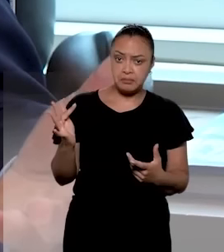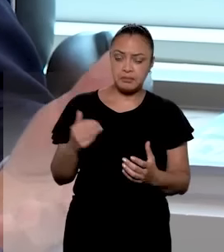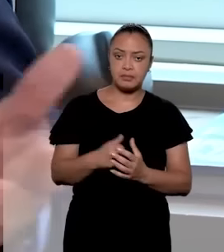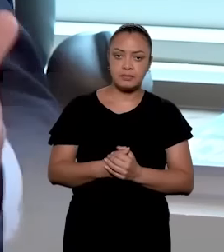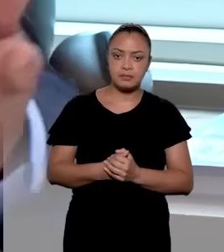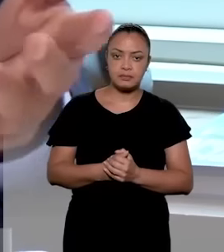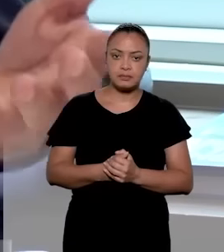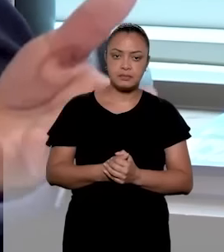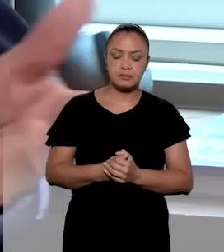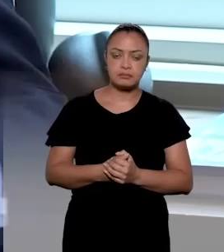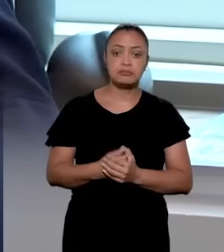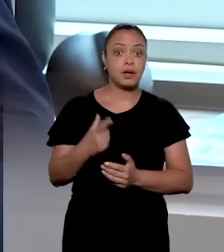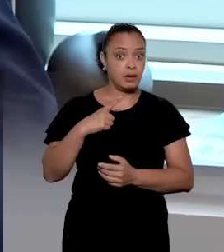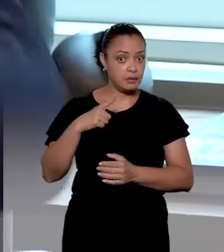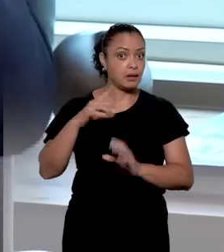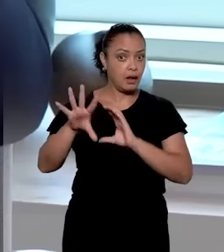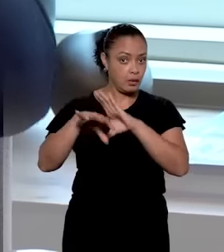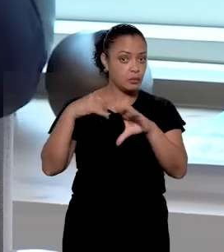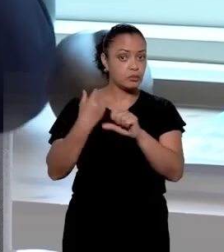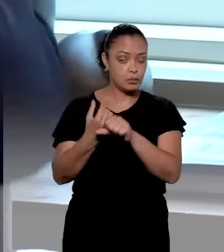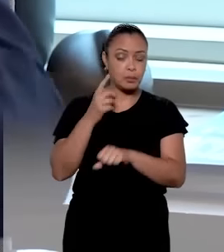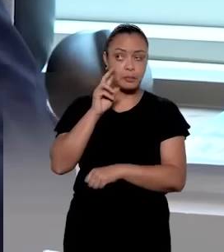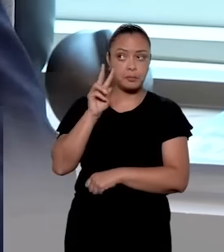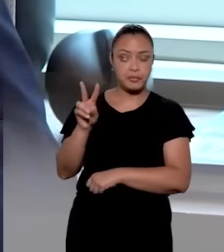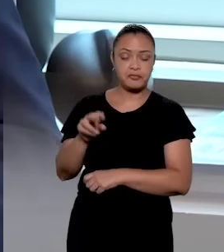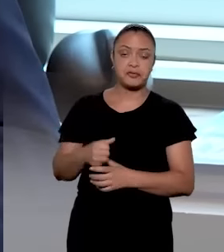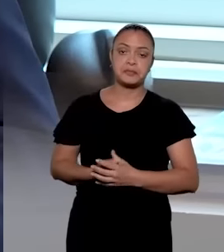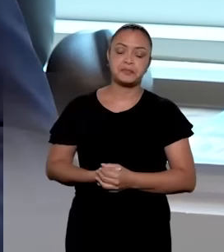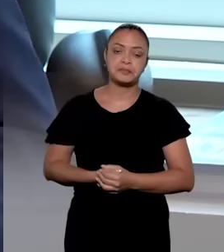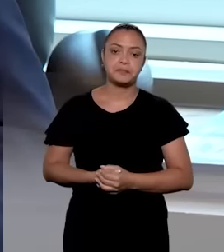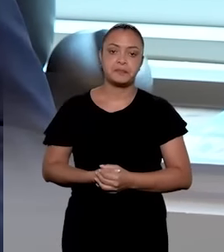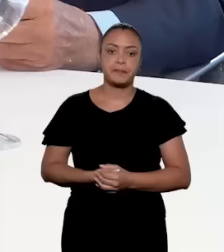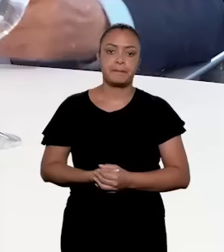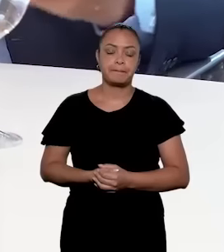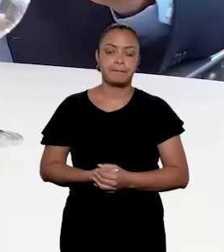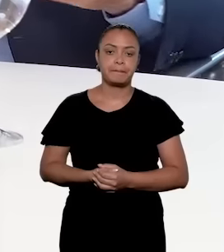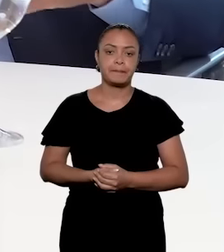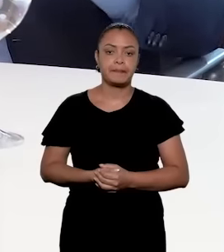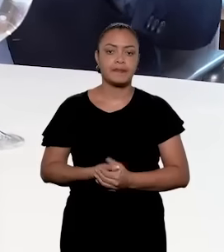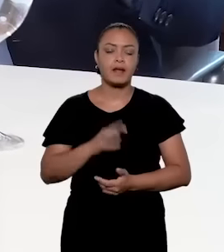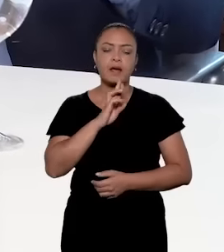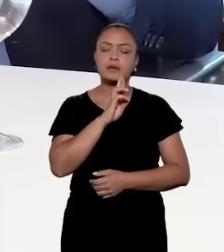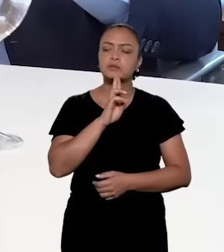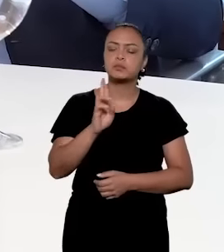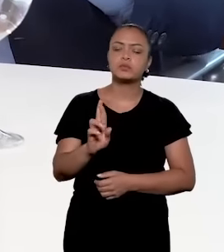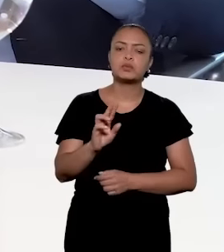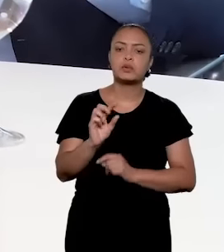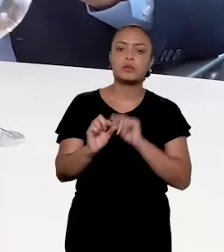E ela respondeu... está no YouTube, quem quiser ver está no YouTube. Falou, mais ou menos assim: